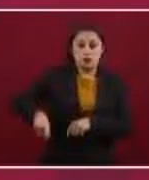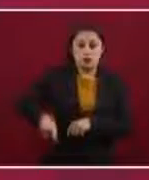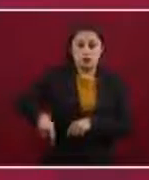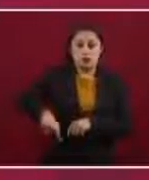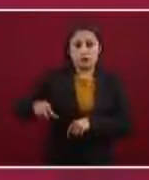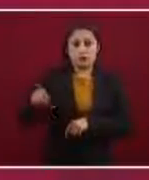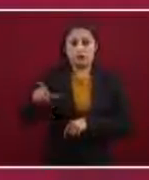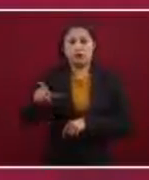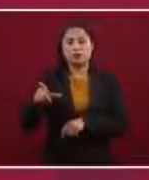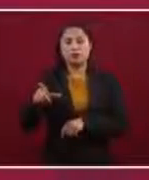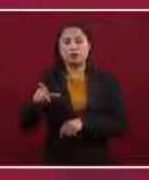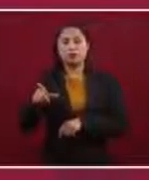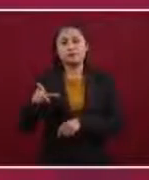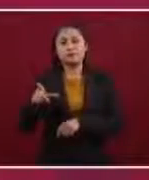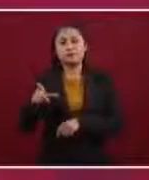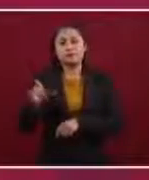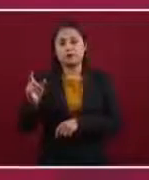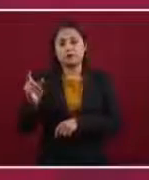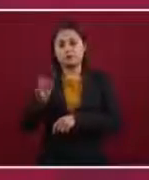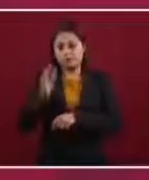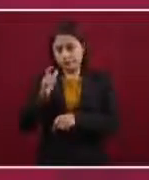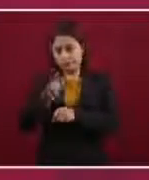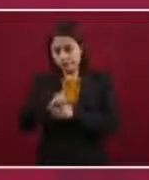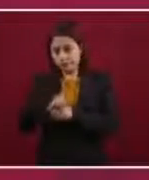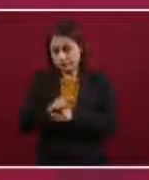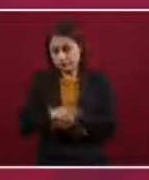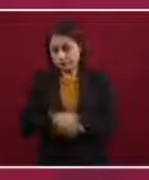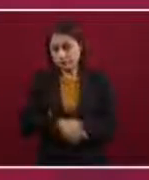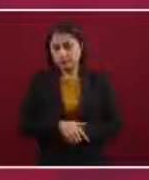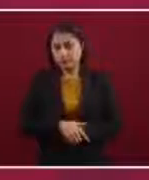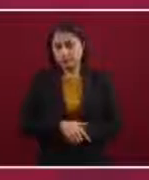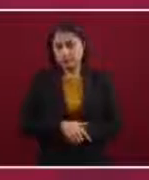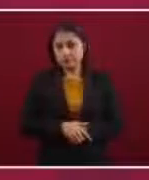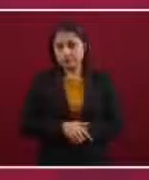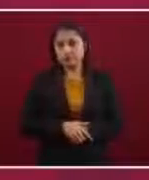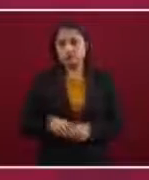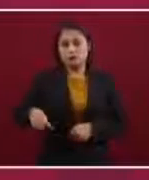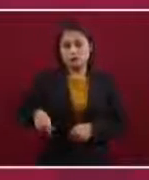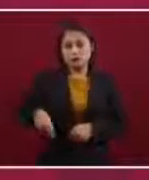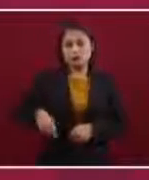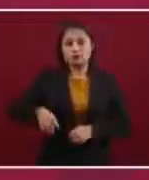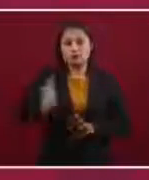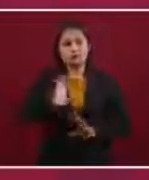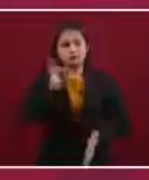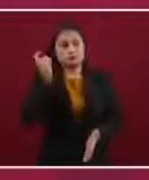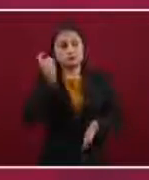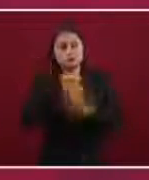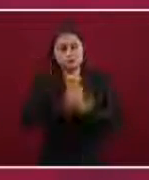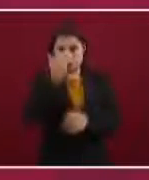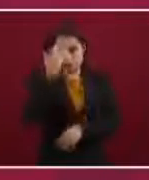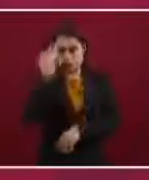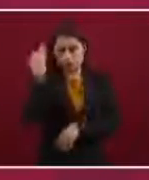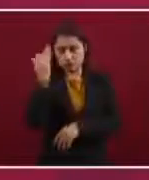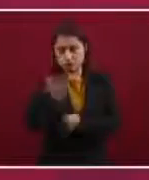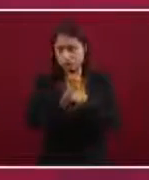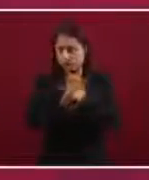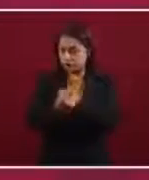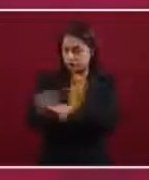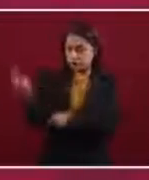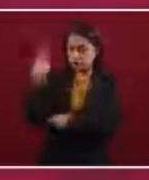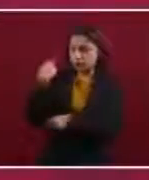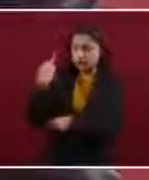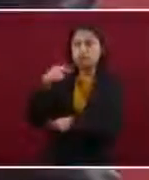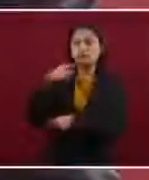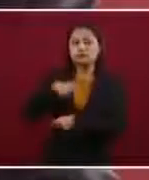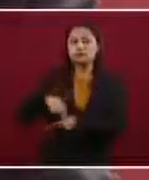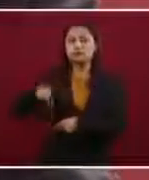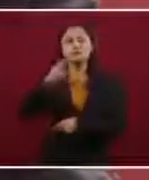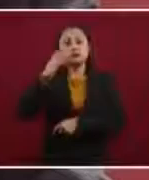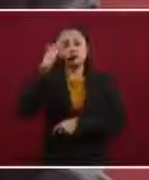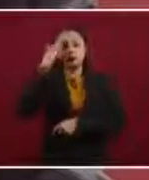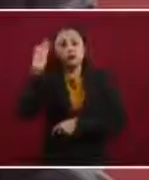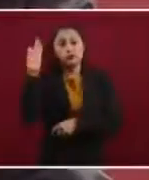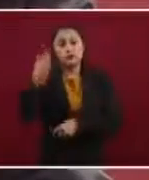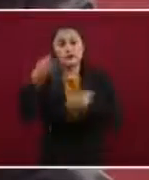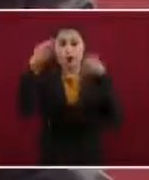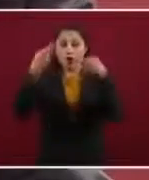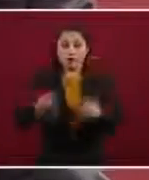la publicidad que contrata el gobierno y los tiempos oficiales para este propósito, desde